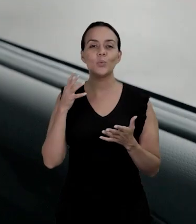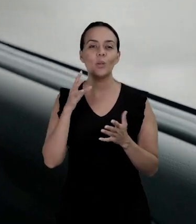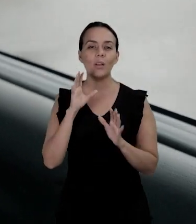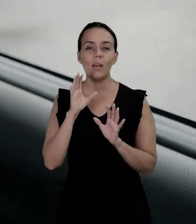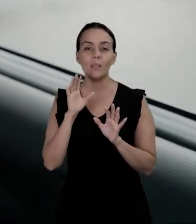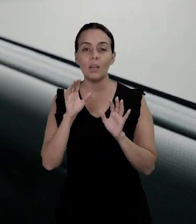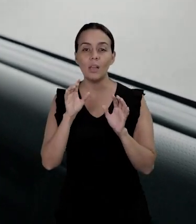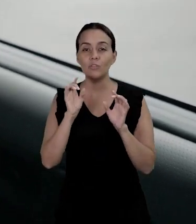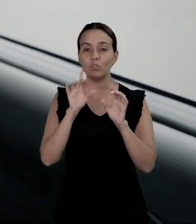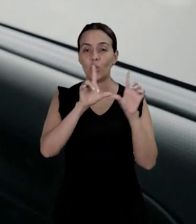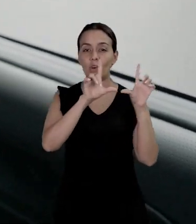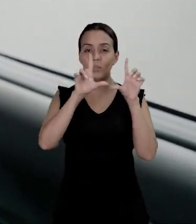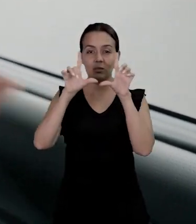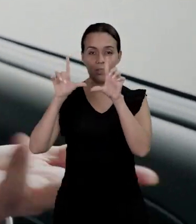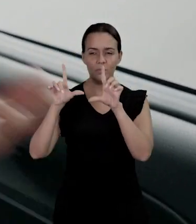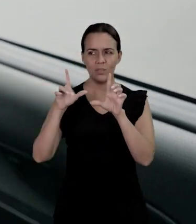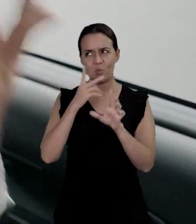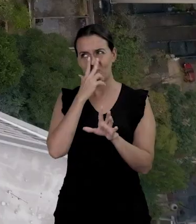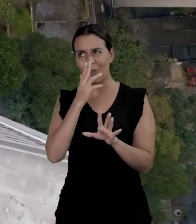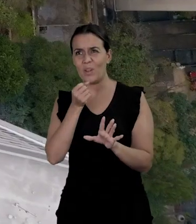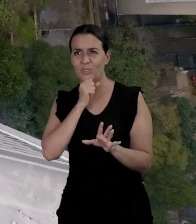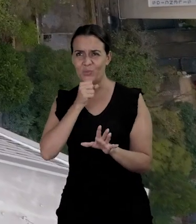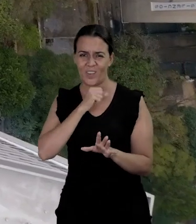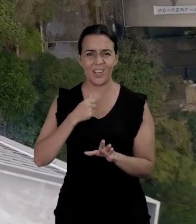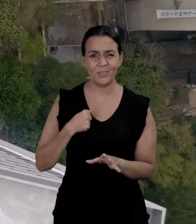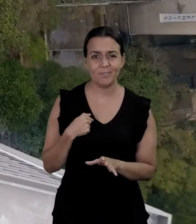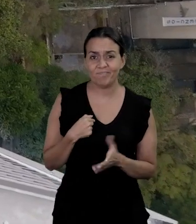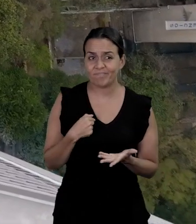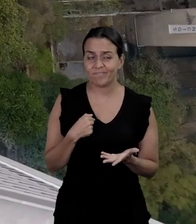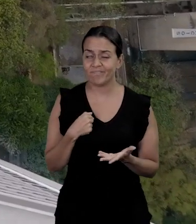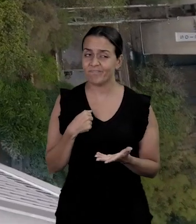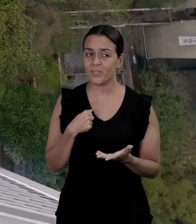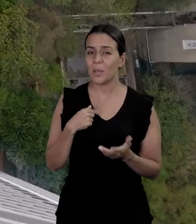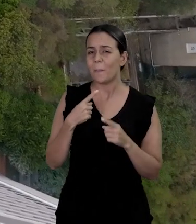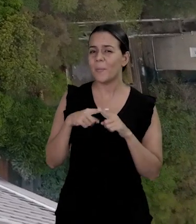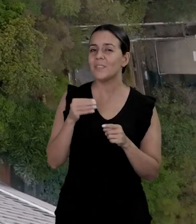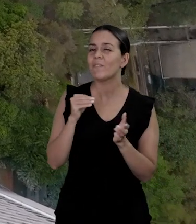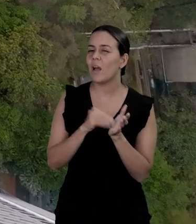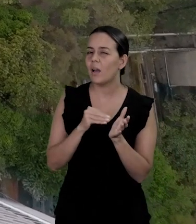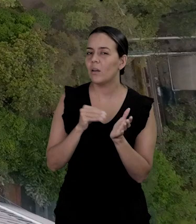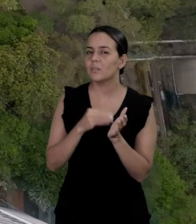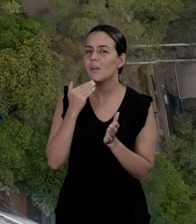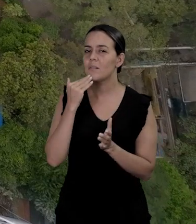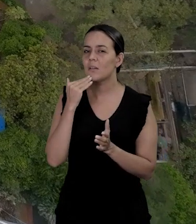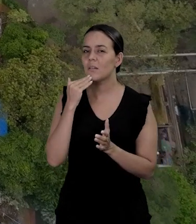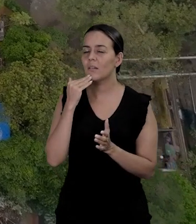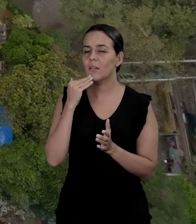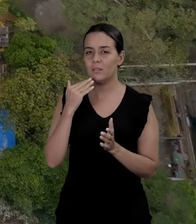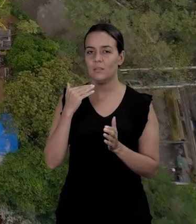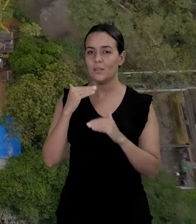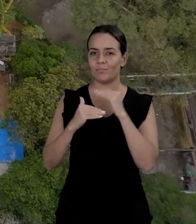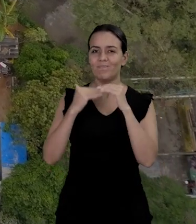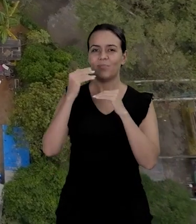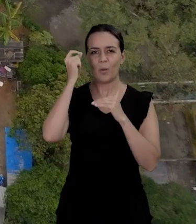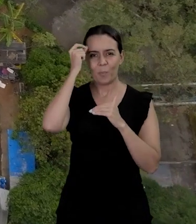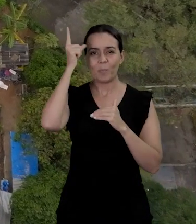E às vezes eu sinto, talvez porque eu estou ficando mais velho também, eu sinto que tem uma defasagem na capacidade da cultura